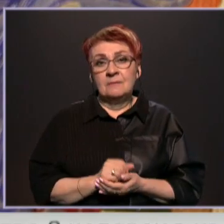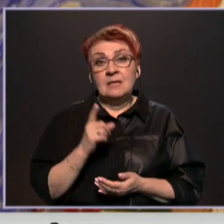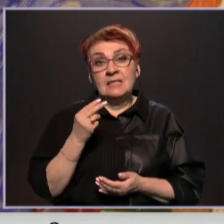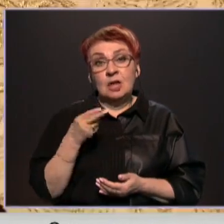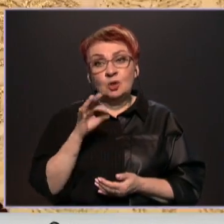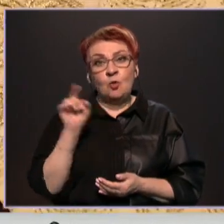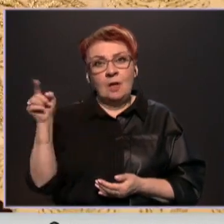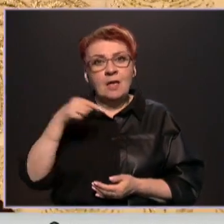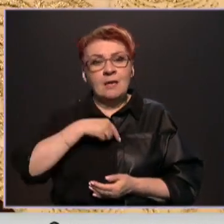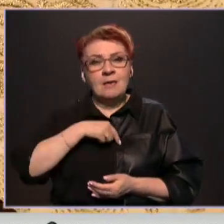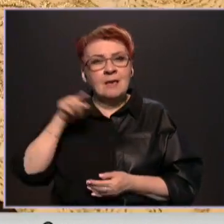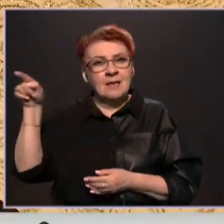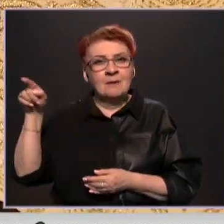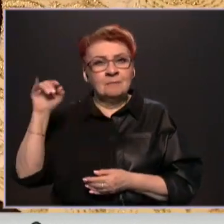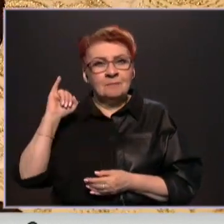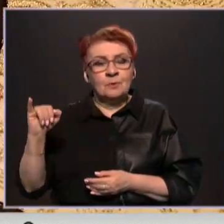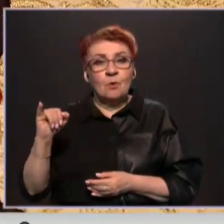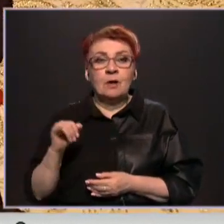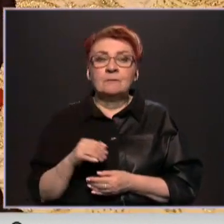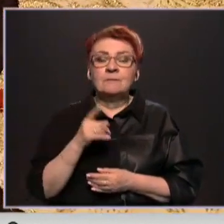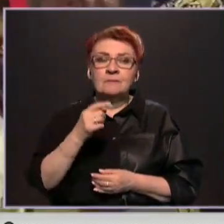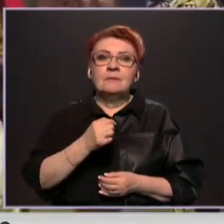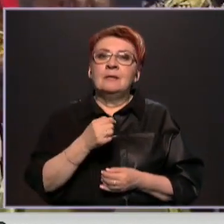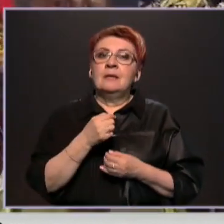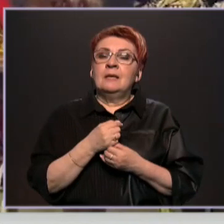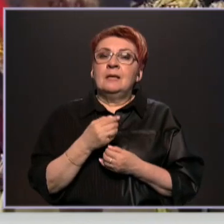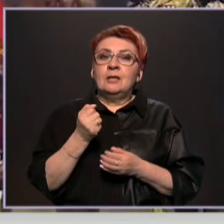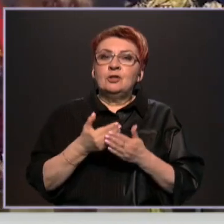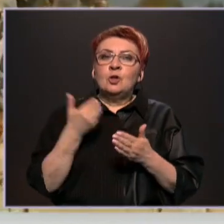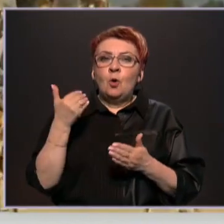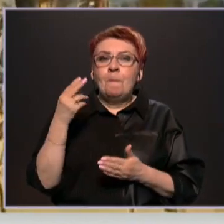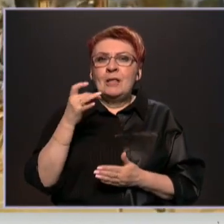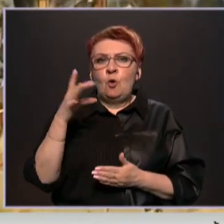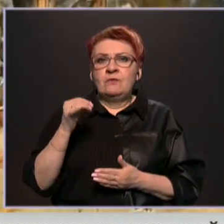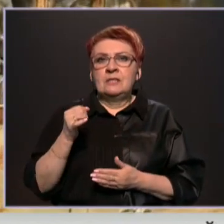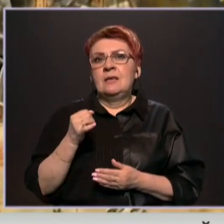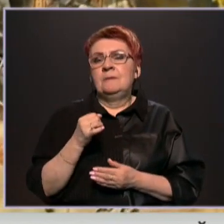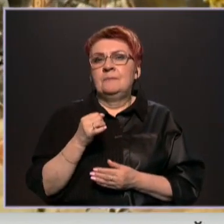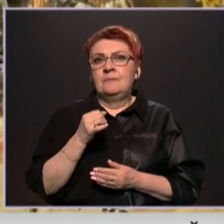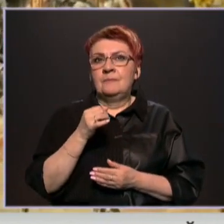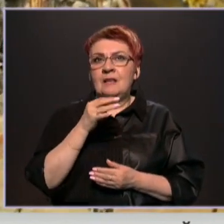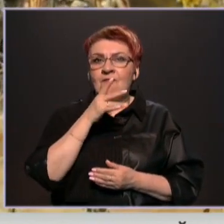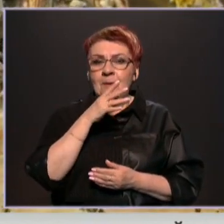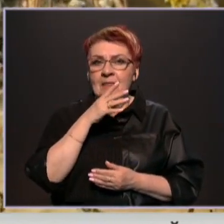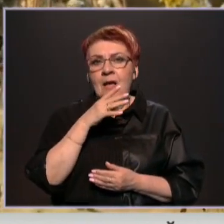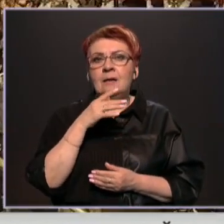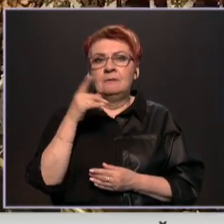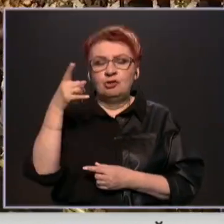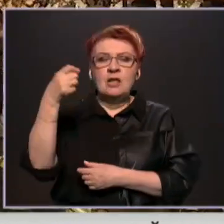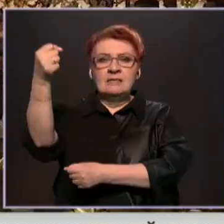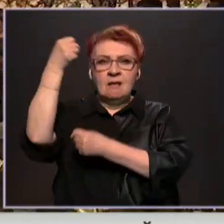задевает ещё допетровские времена больше шли под тягами с ликом Христа А значит были на